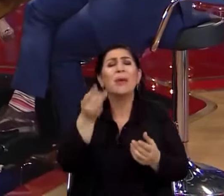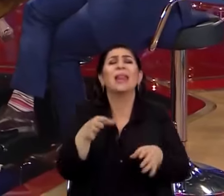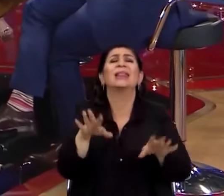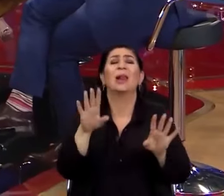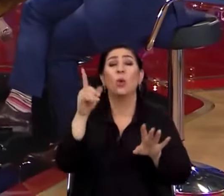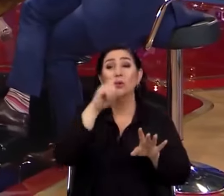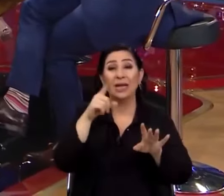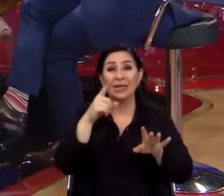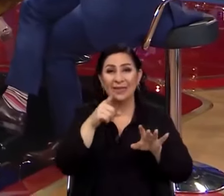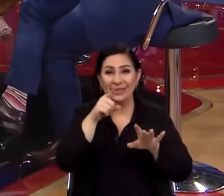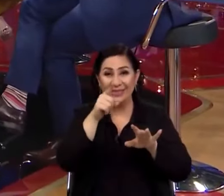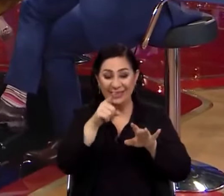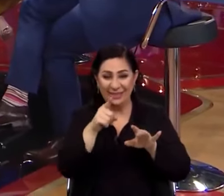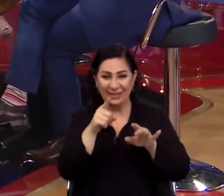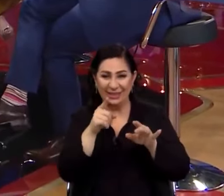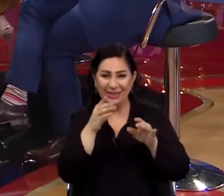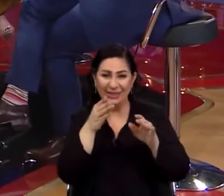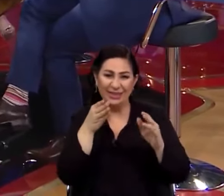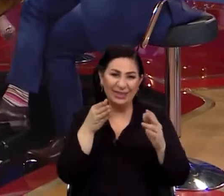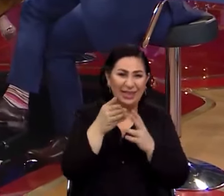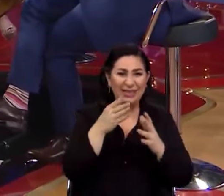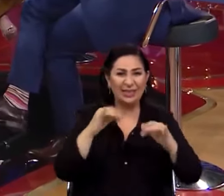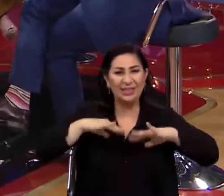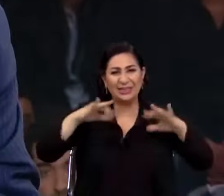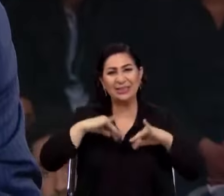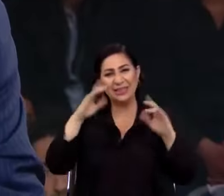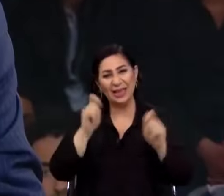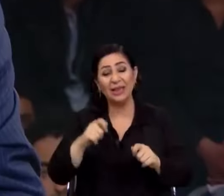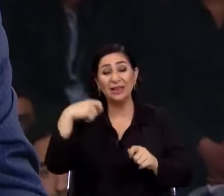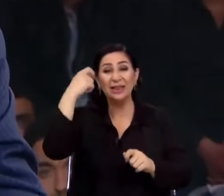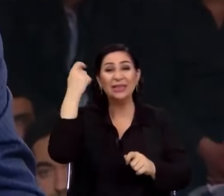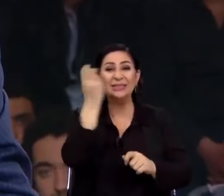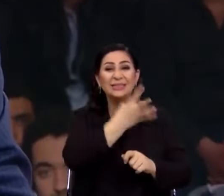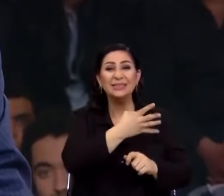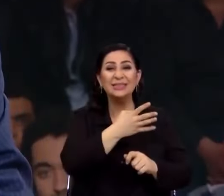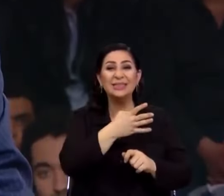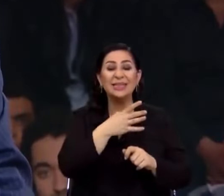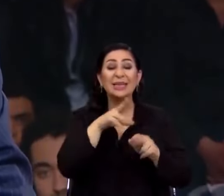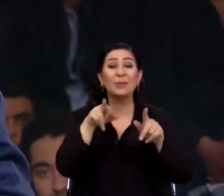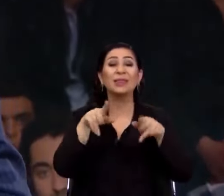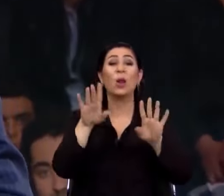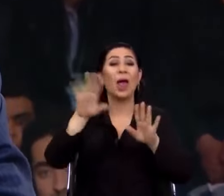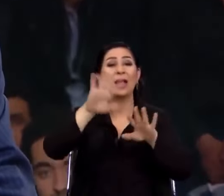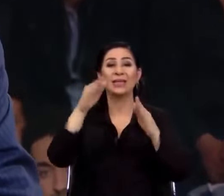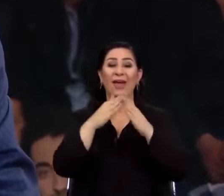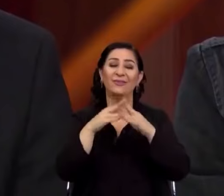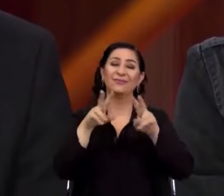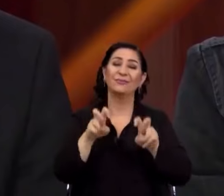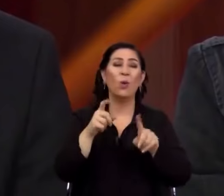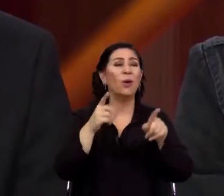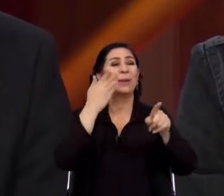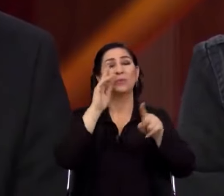performansı etkileyen çok şey var hani televizyon dizisi gibi de değil dizide Herkes evde zaten Sonuçta onu değil de bunu seyrediyor e çıkamadık yani